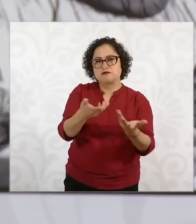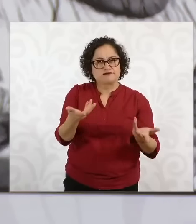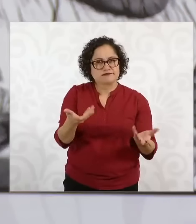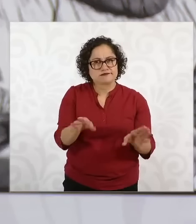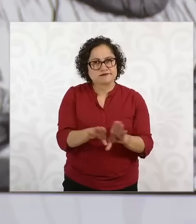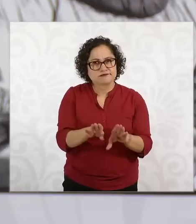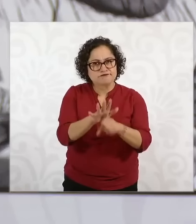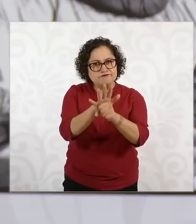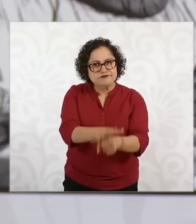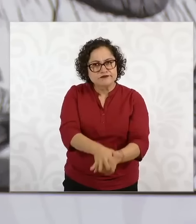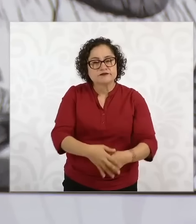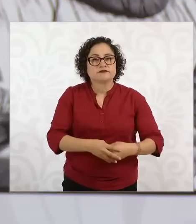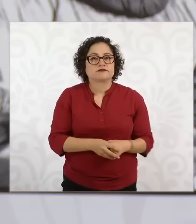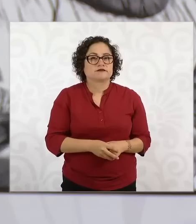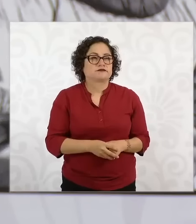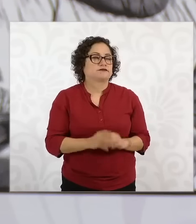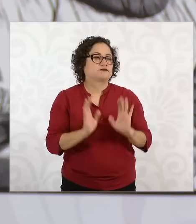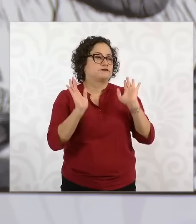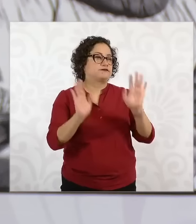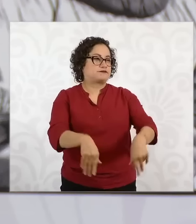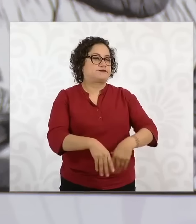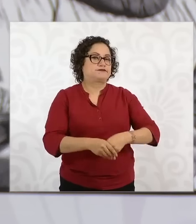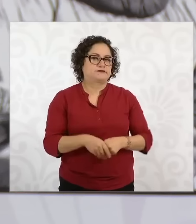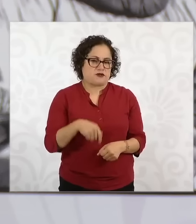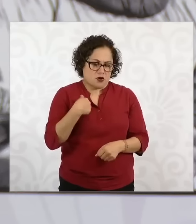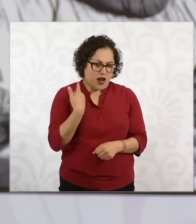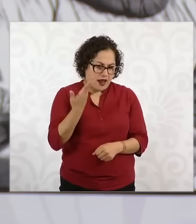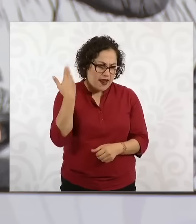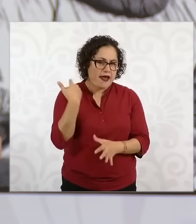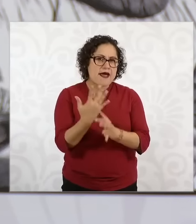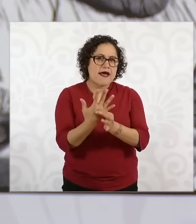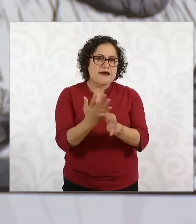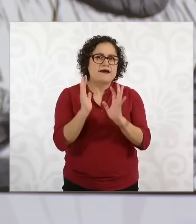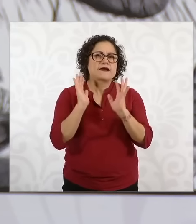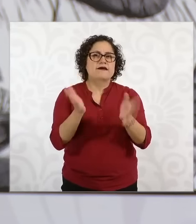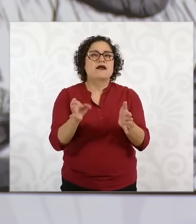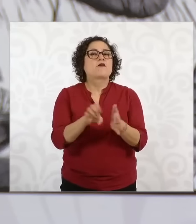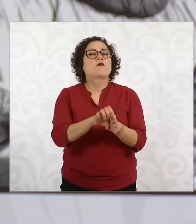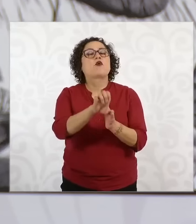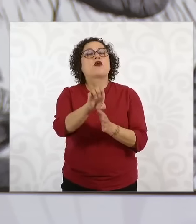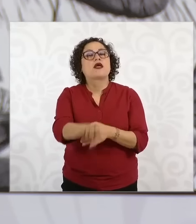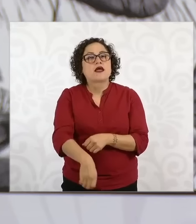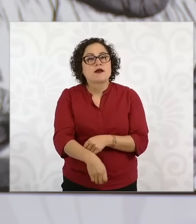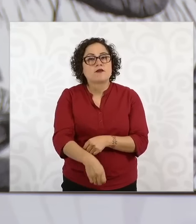Ya lo dije. Pues también ellos que expliquen. Por ejemplo, esta persona que estaba en México,